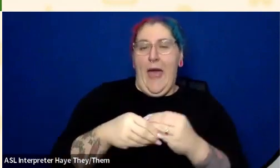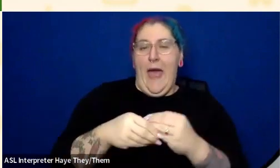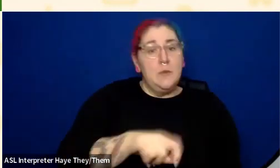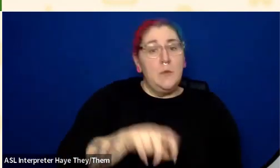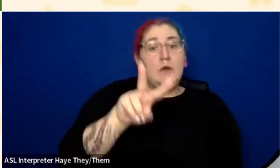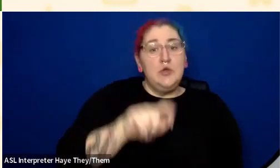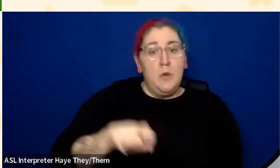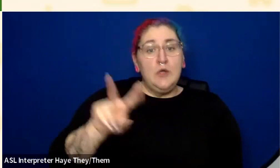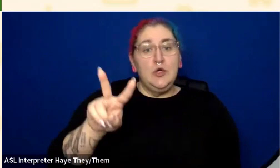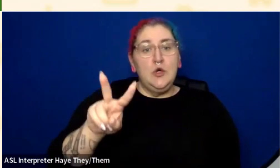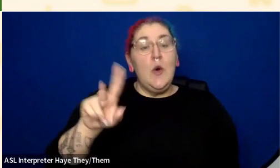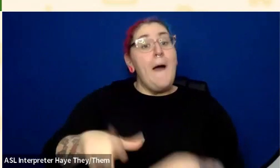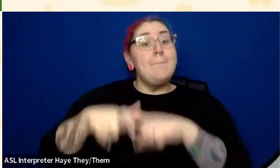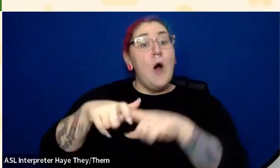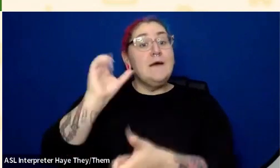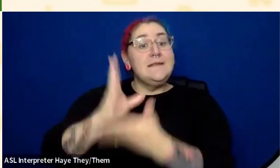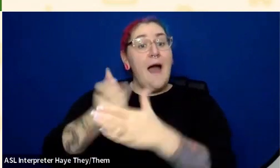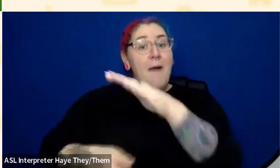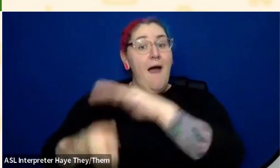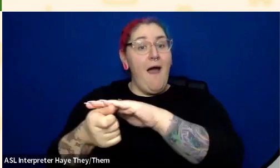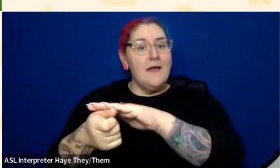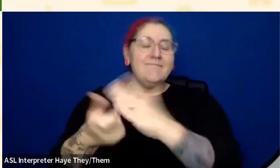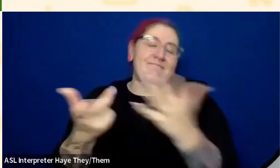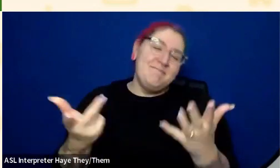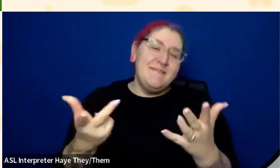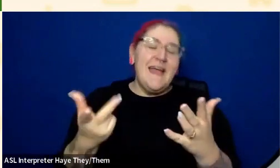Se trata de información que está en la página durante más de cinco segundos,